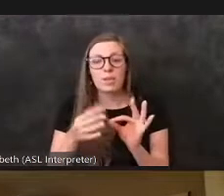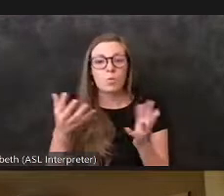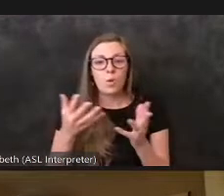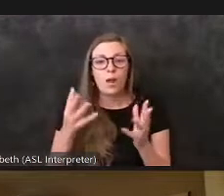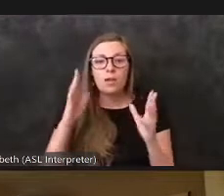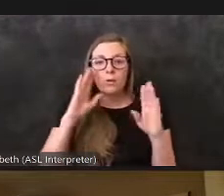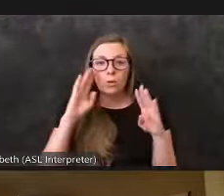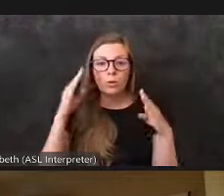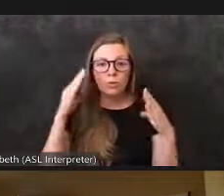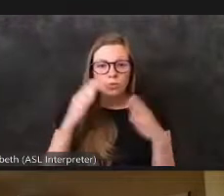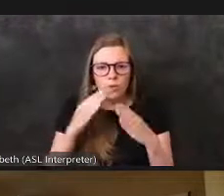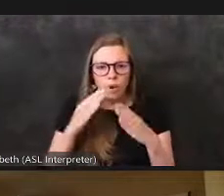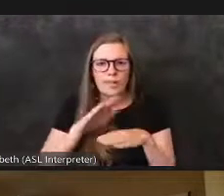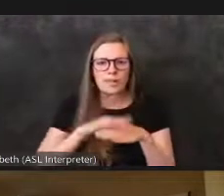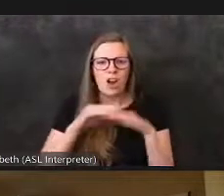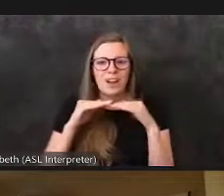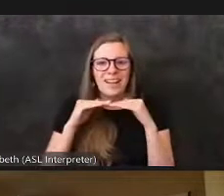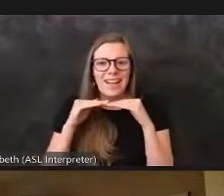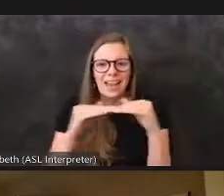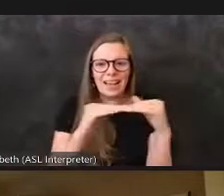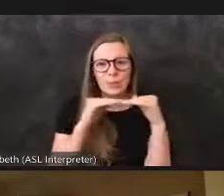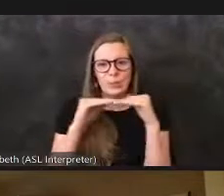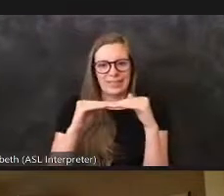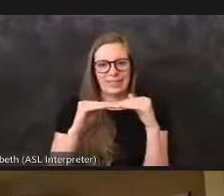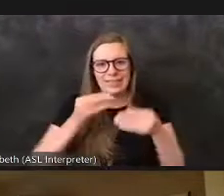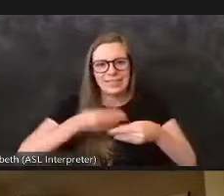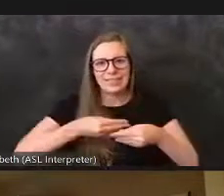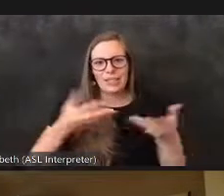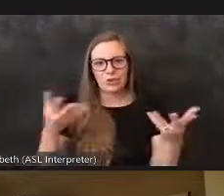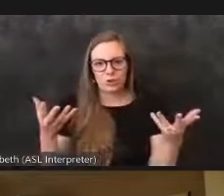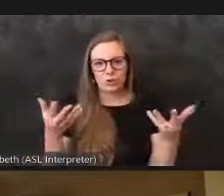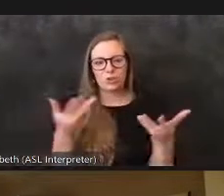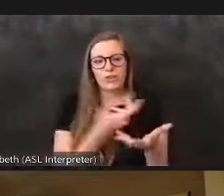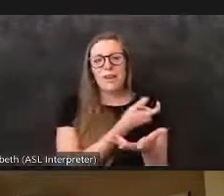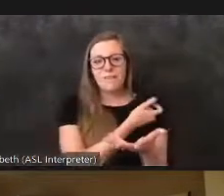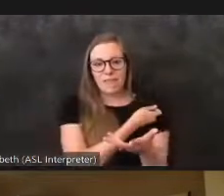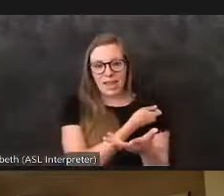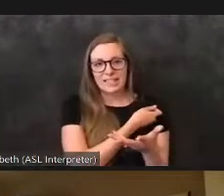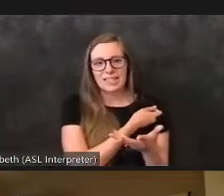enfocarnos en la equidad y distribución equitativa de vacunas